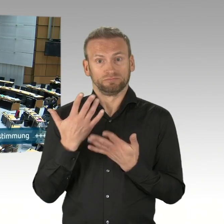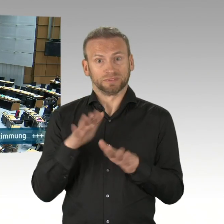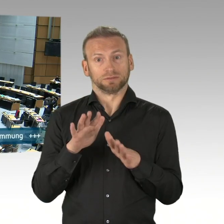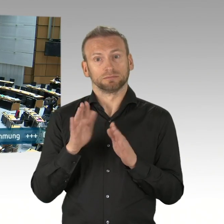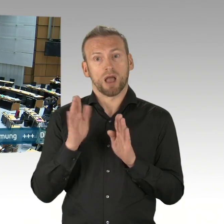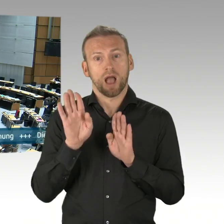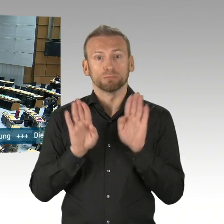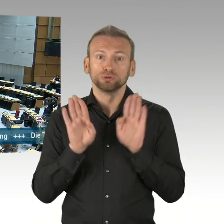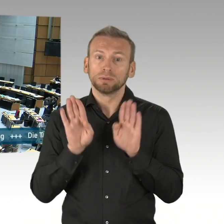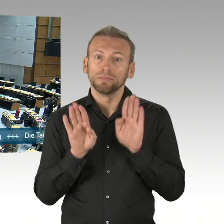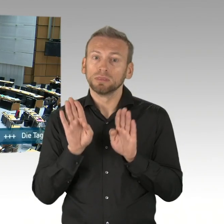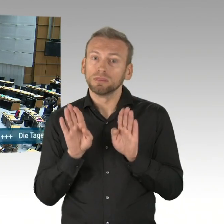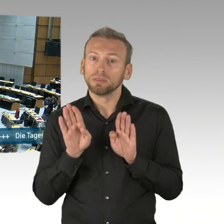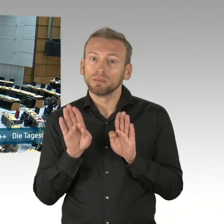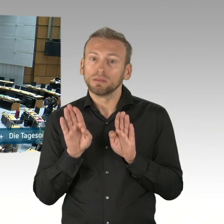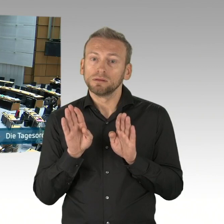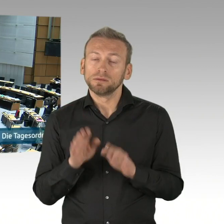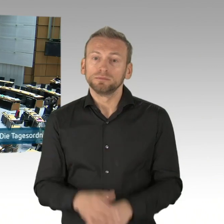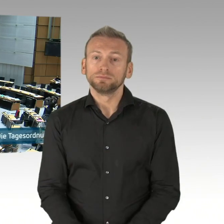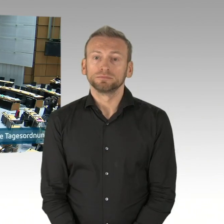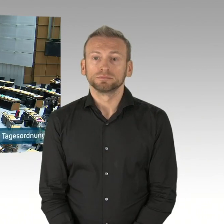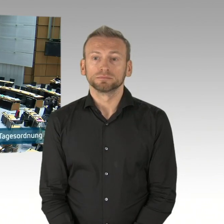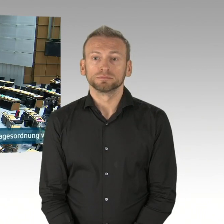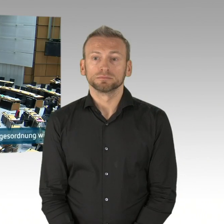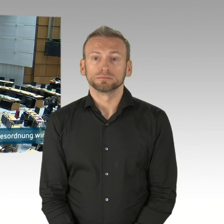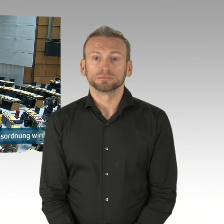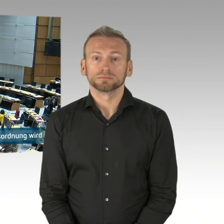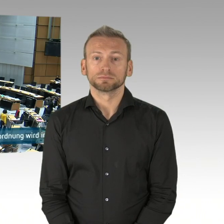Ich sehe hier vorn grünes Licht. Dann,